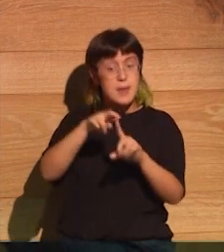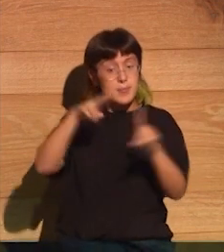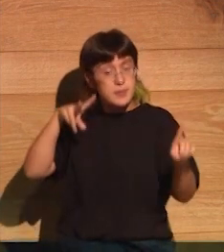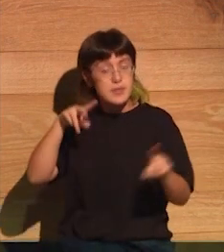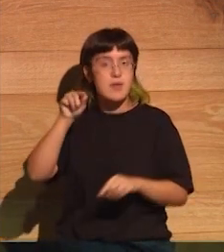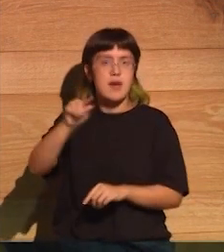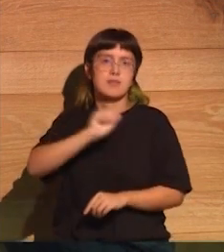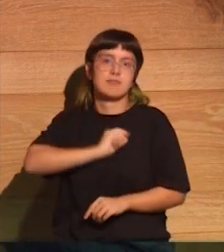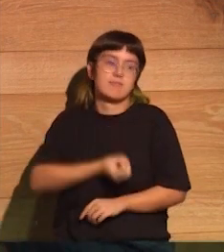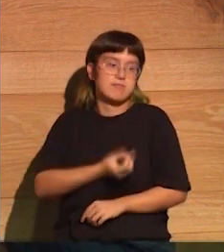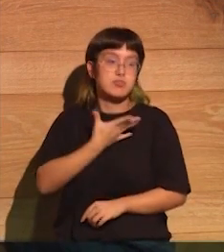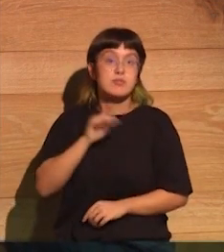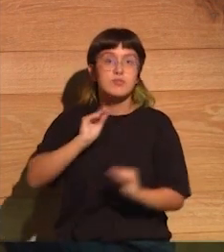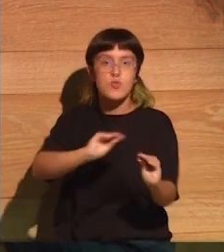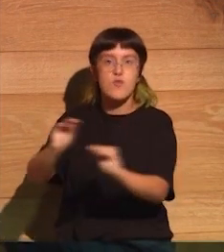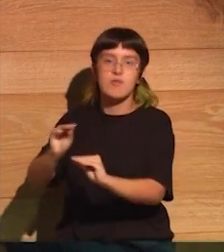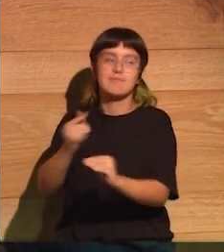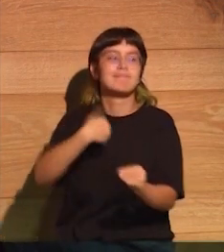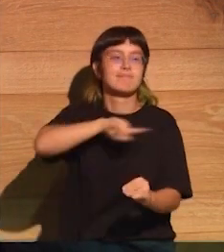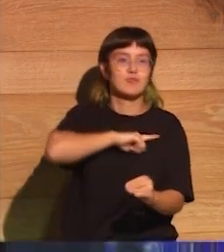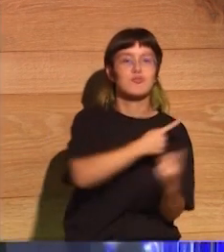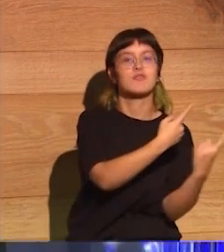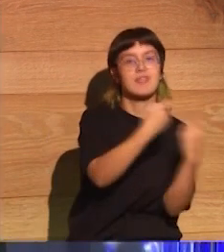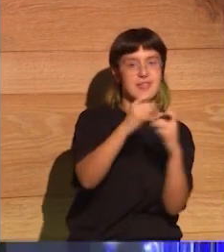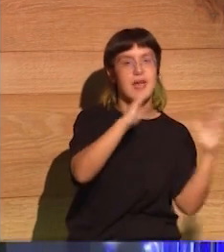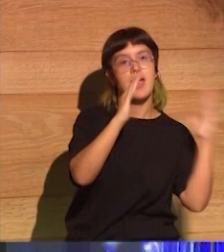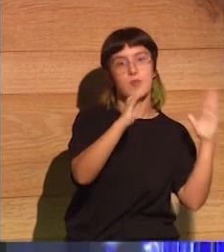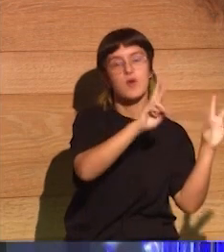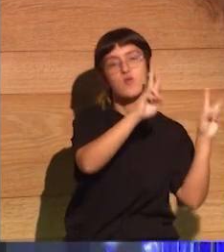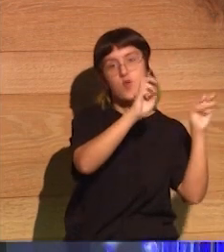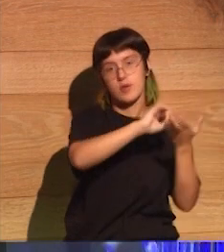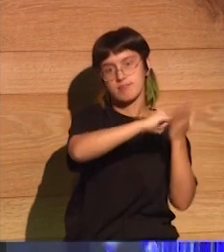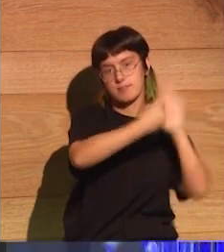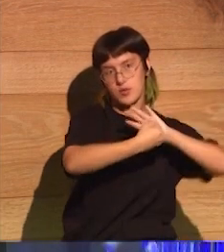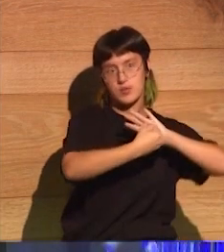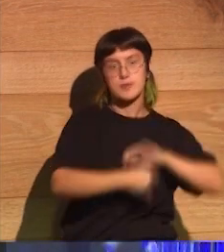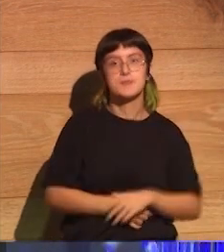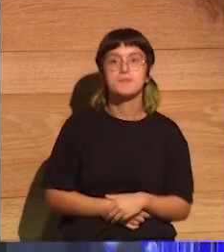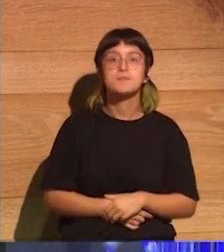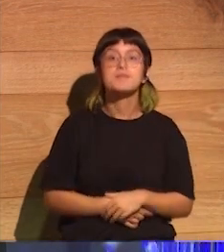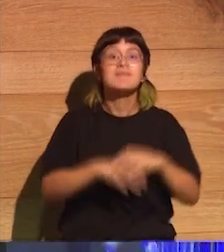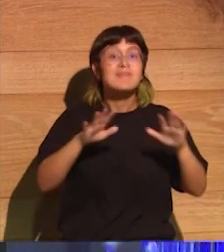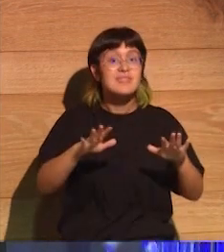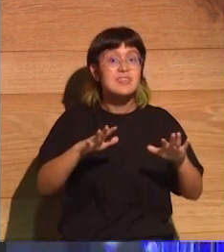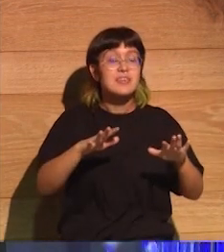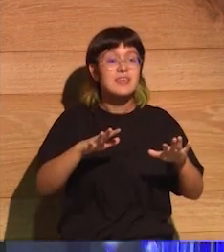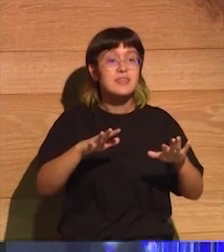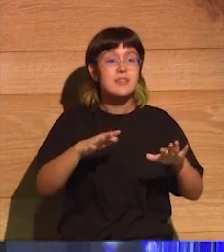es la que necesitamos en esta nueva era tecnológica. Que no nos olvidemos que por mucho que pueda hacer la tecnología